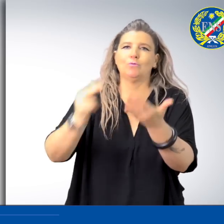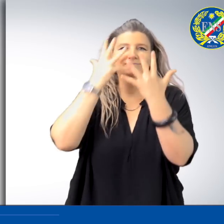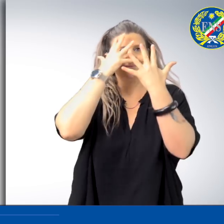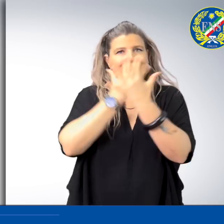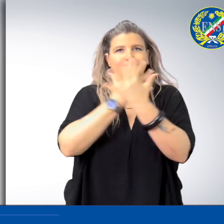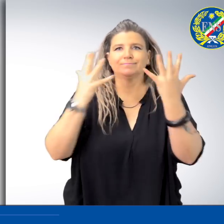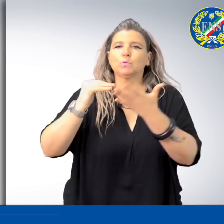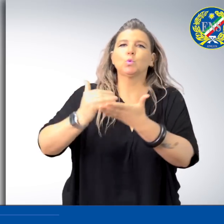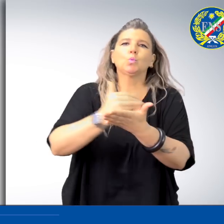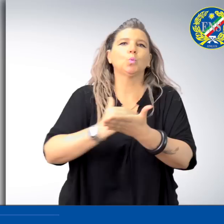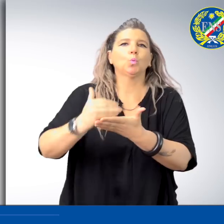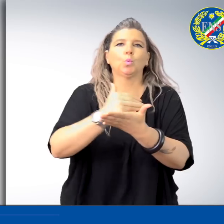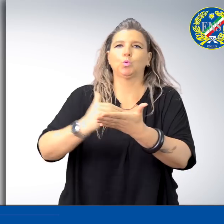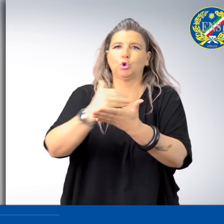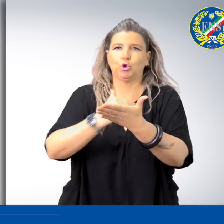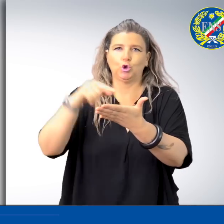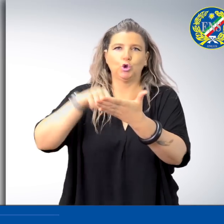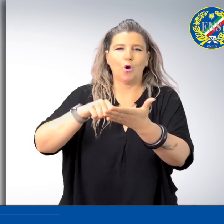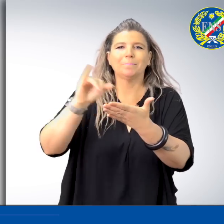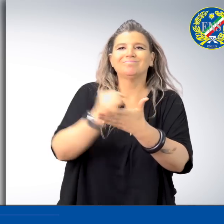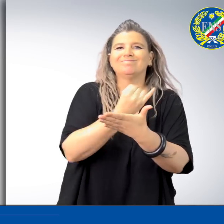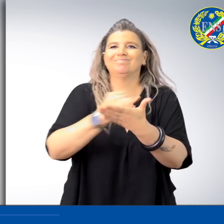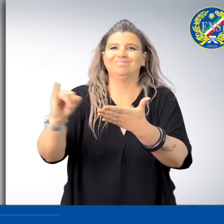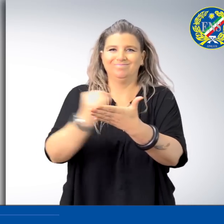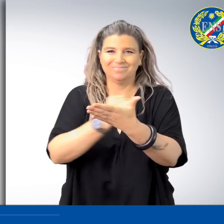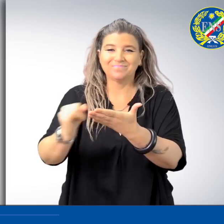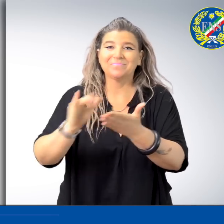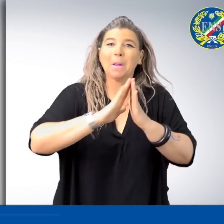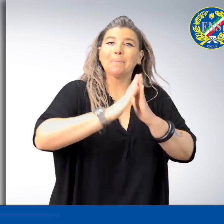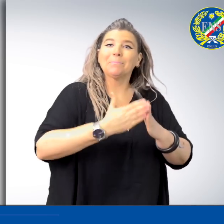tutte le informazioni dettagliate.